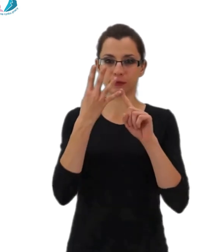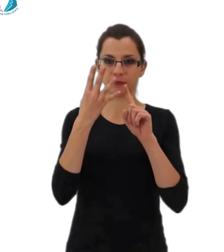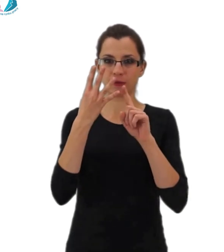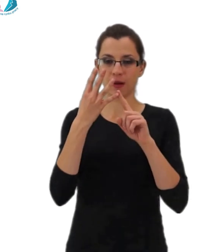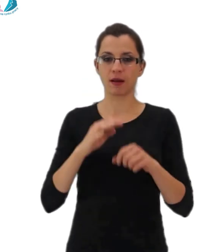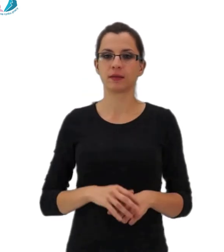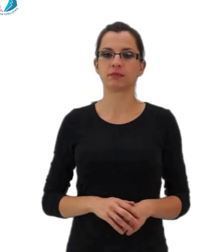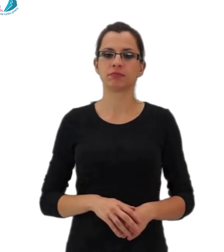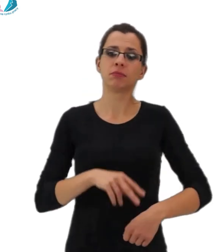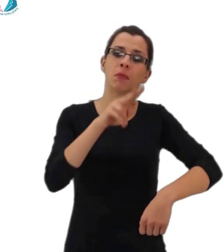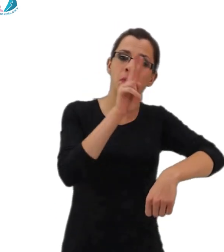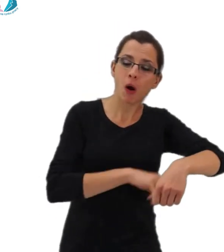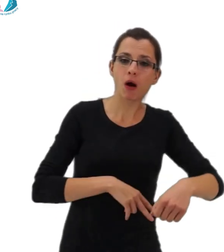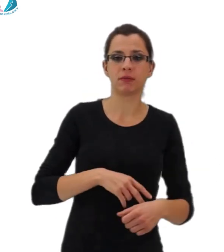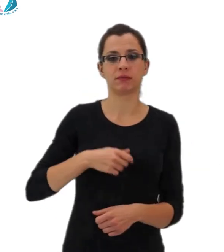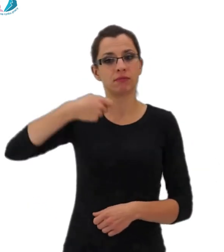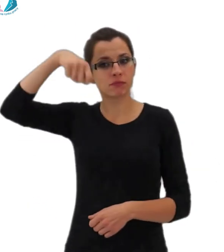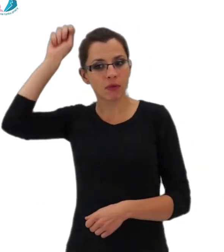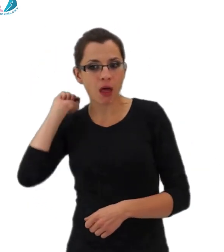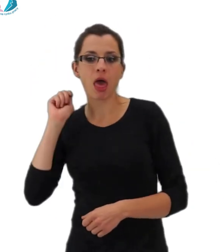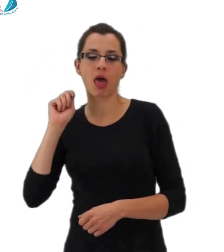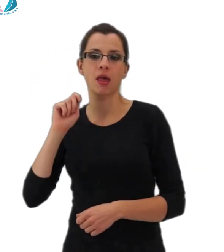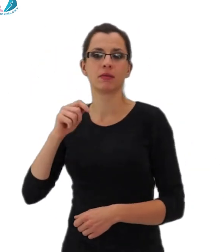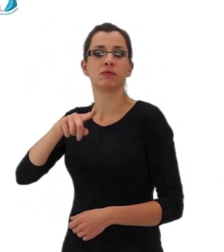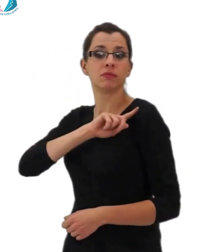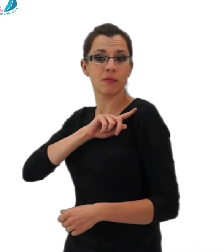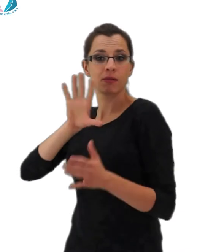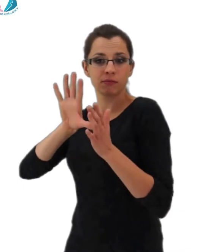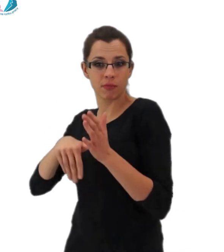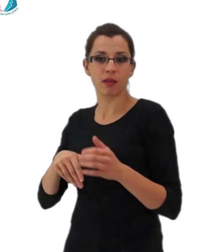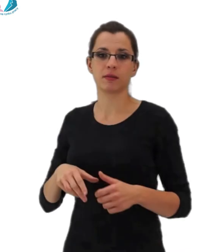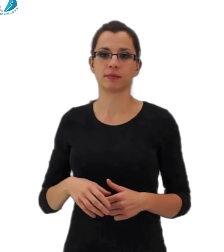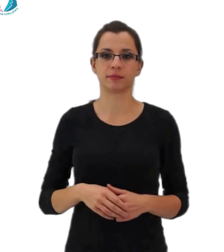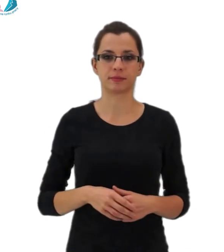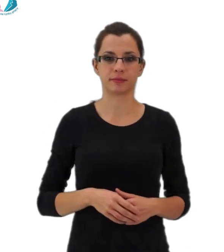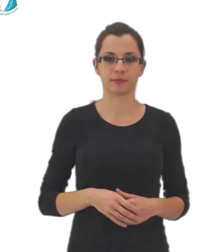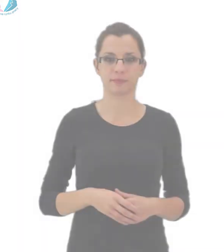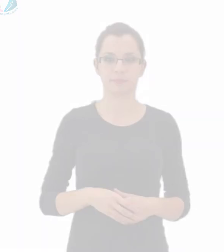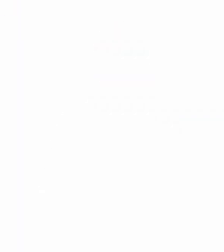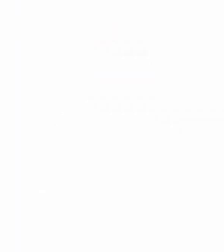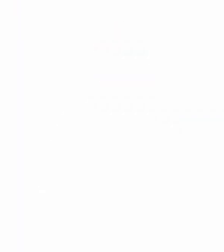4. Jednostki Policji, Państwowej Ochotniczej Straży Pożarnej i straż miejska. Napisy opracowała: Magdalena Sipowicz